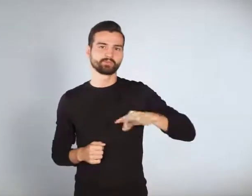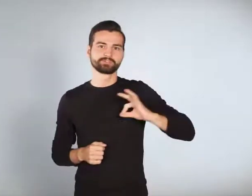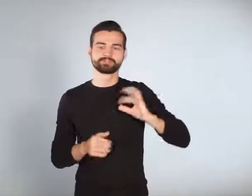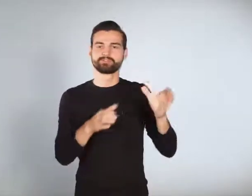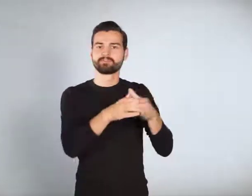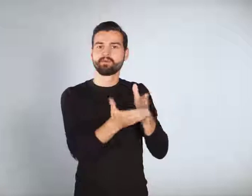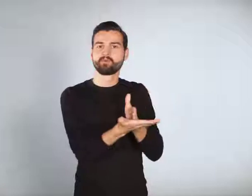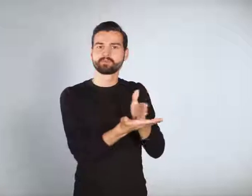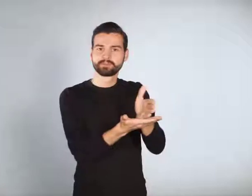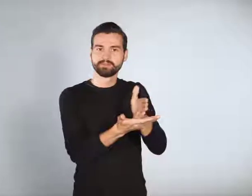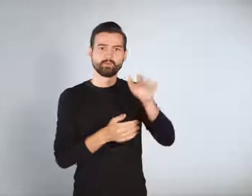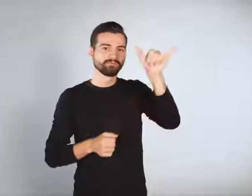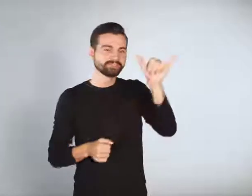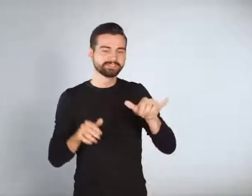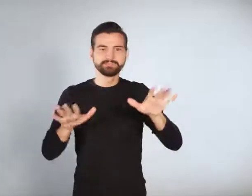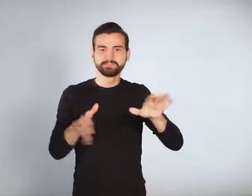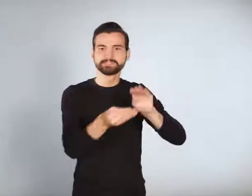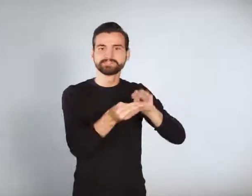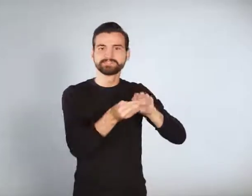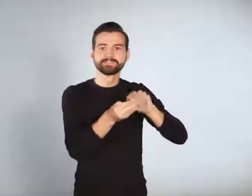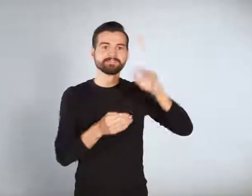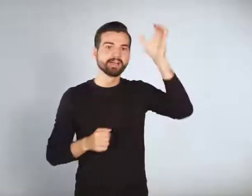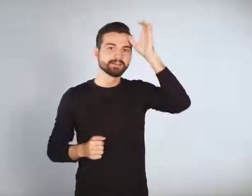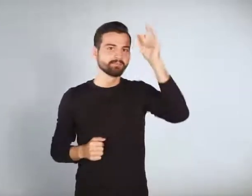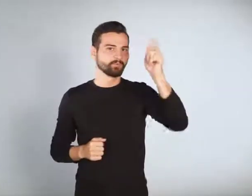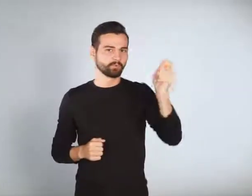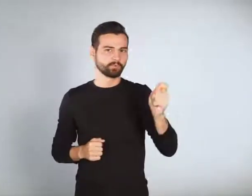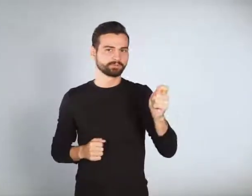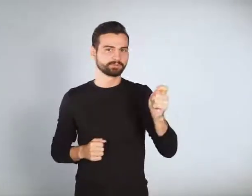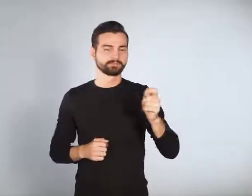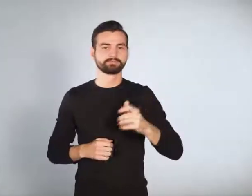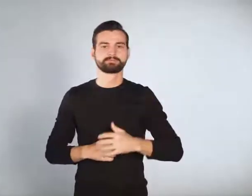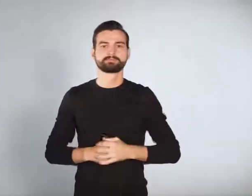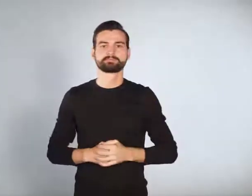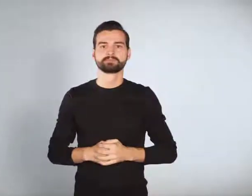на юридическом факультете в университете.